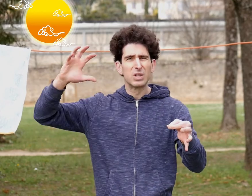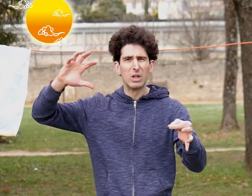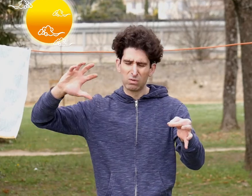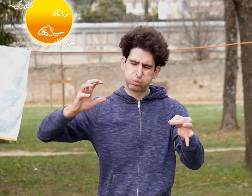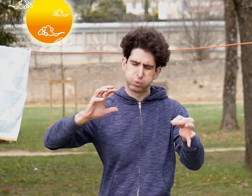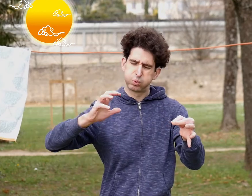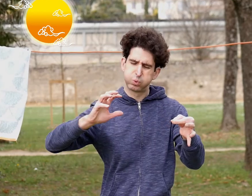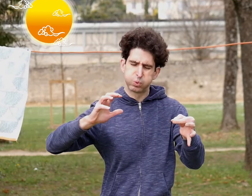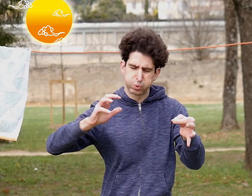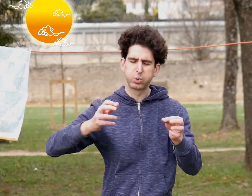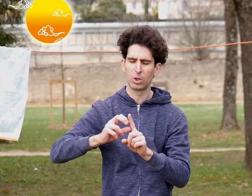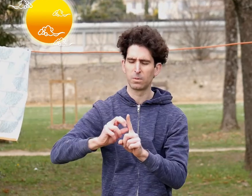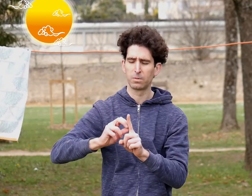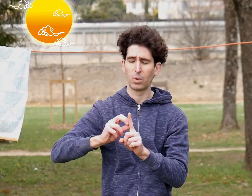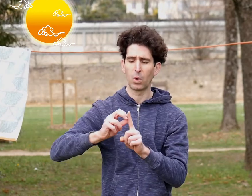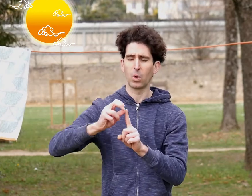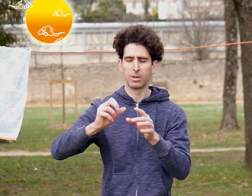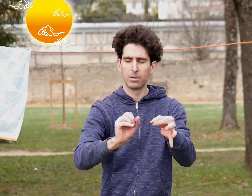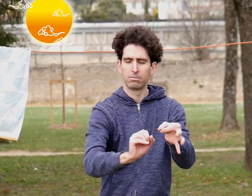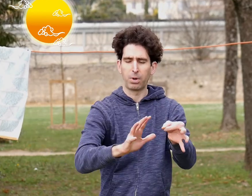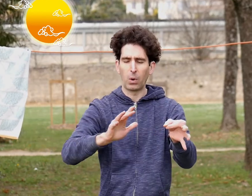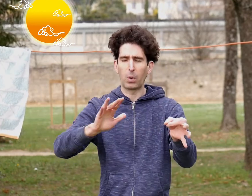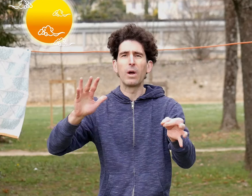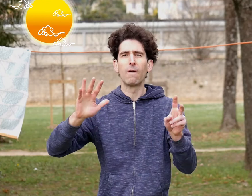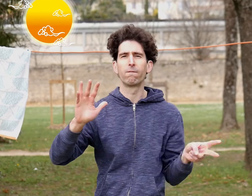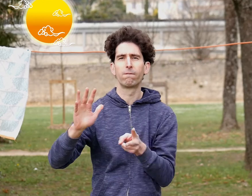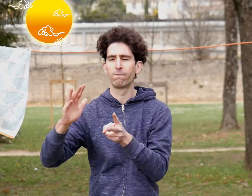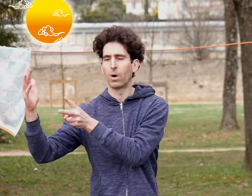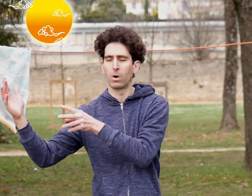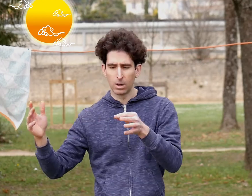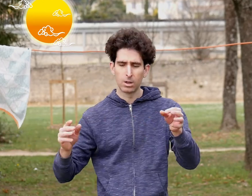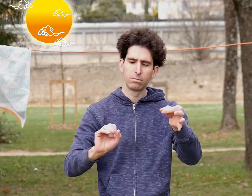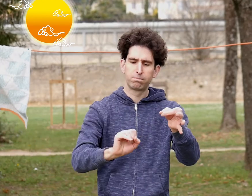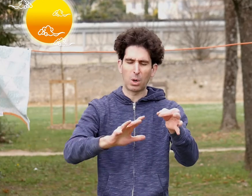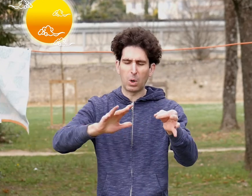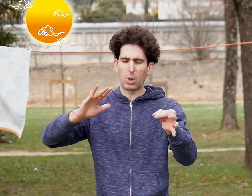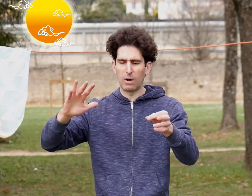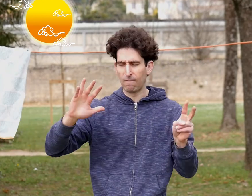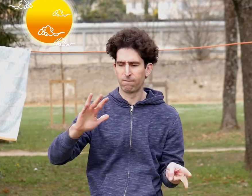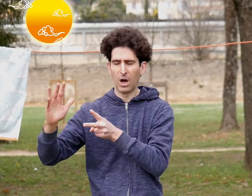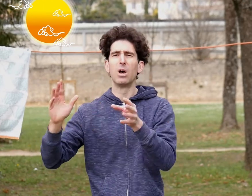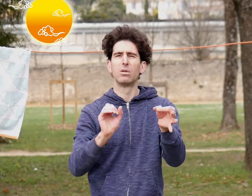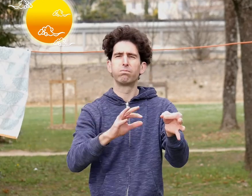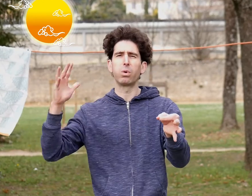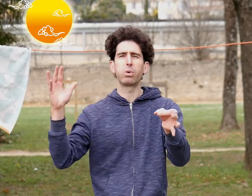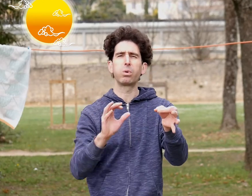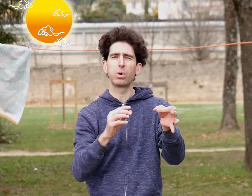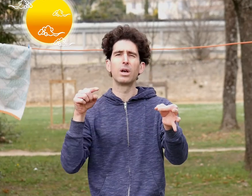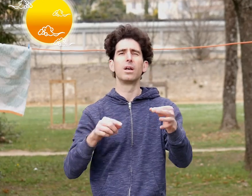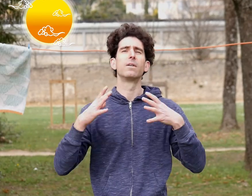Le soleil chauffe, la température monte. L'eau s'évapore et il est évacué par le vent. Ainsi, l'évaporation est rapide